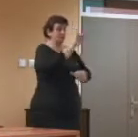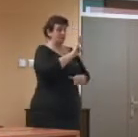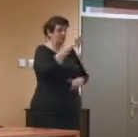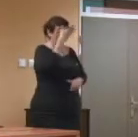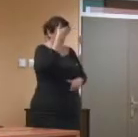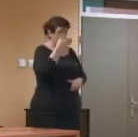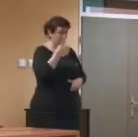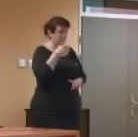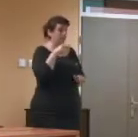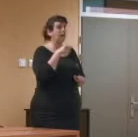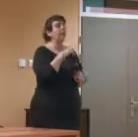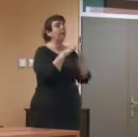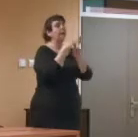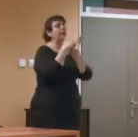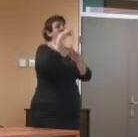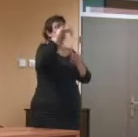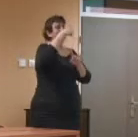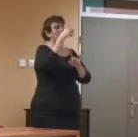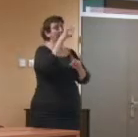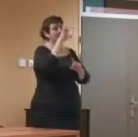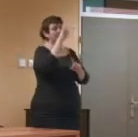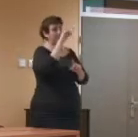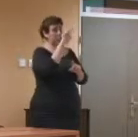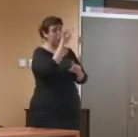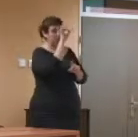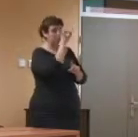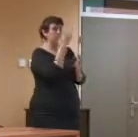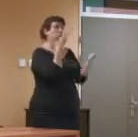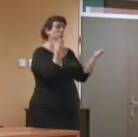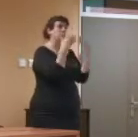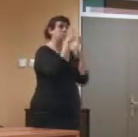en el caso Naseiro y a su conversación que tuvo un domingo de febrero con Salvador Palop